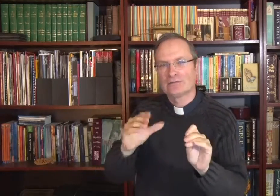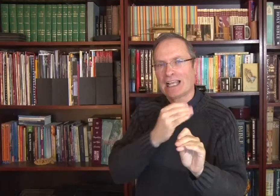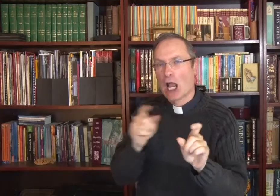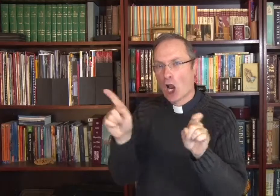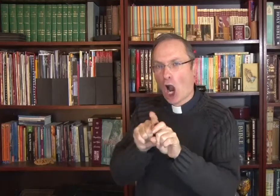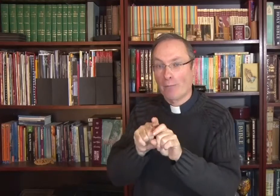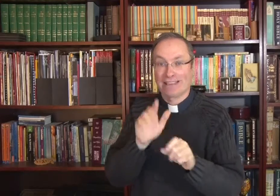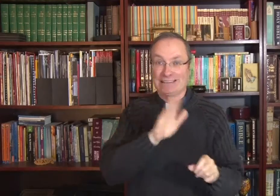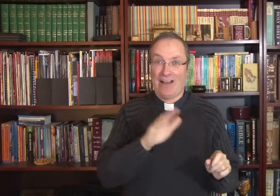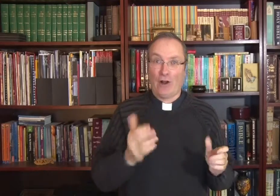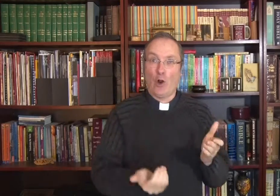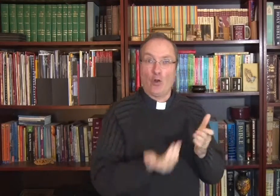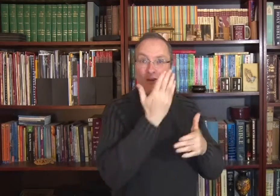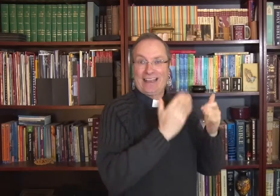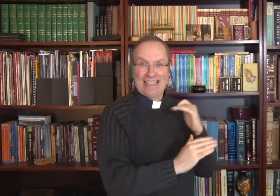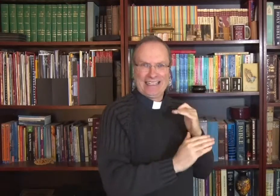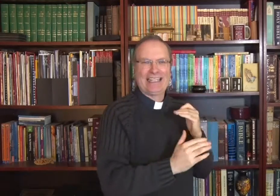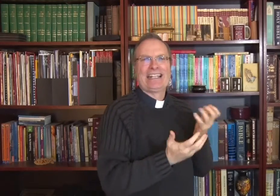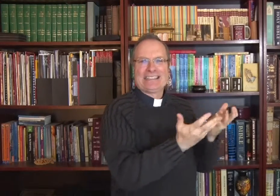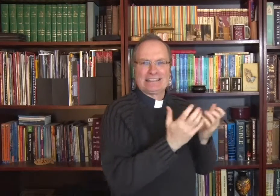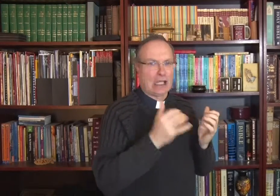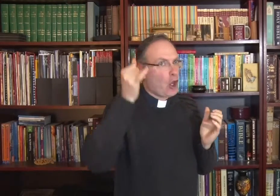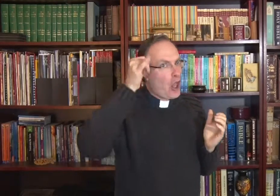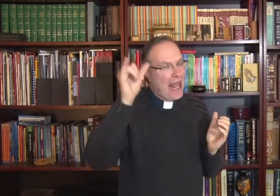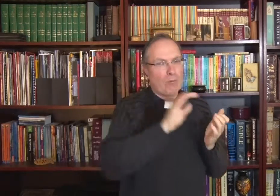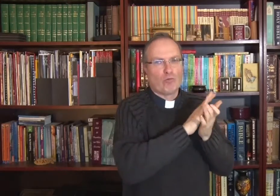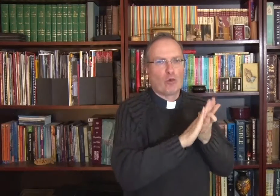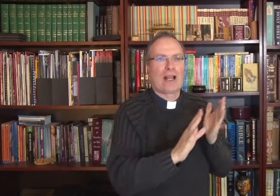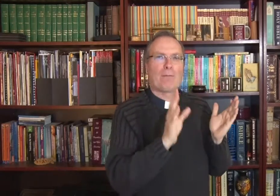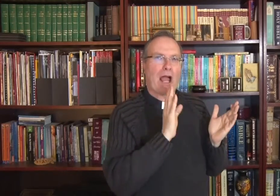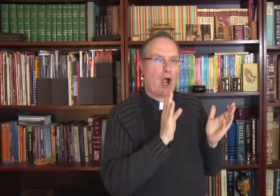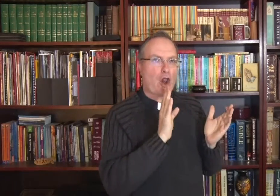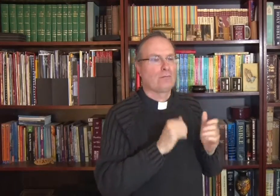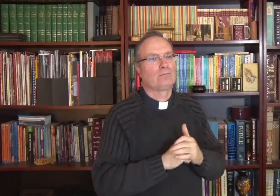et comme des enfants nouveau-nés désirez le lait pur de la parole.